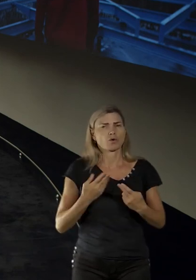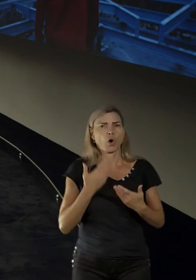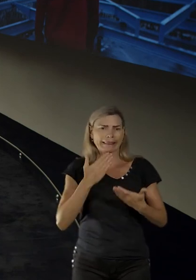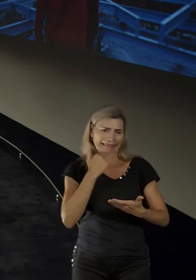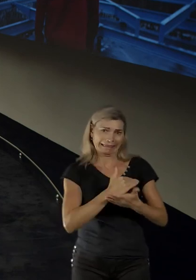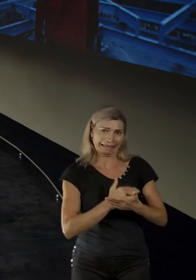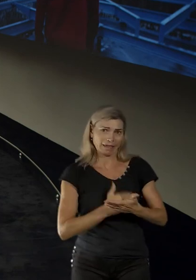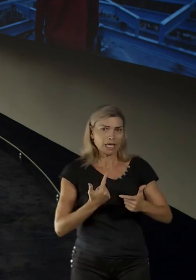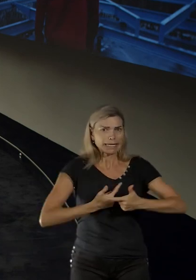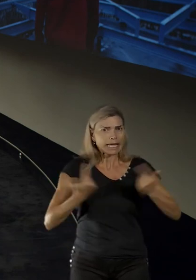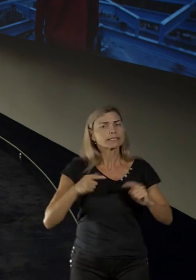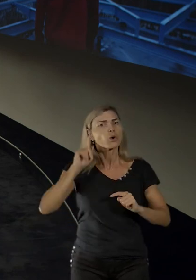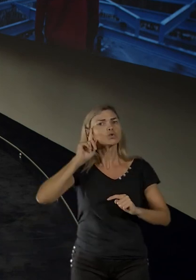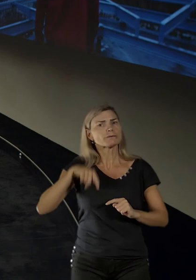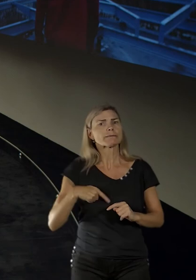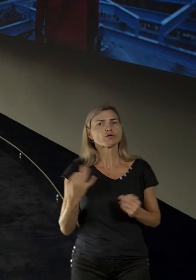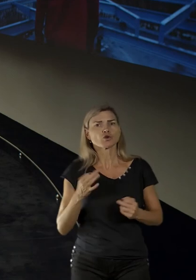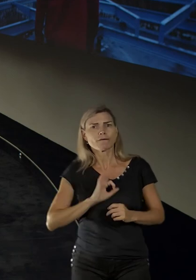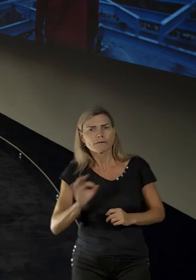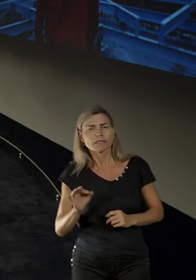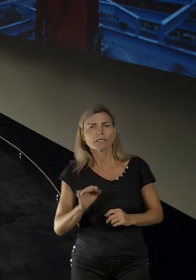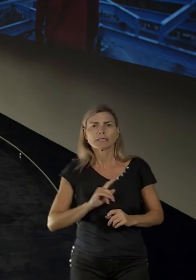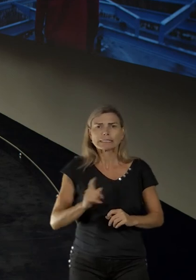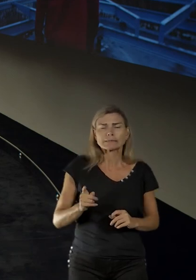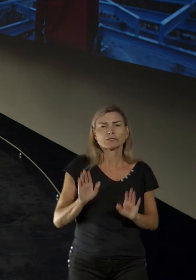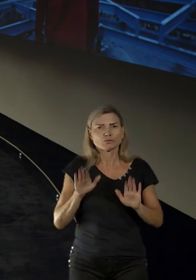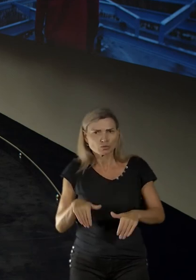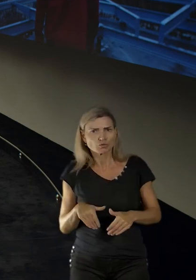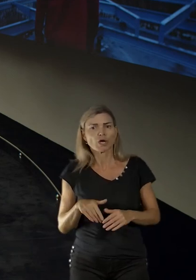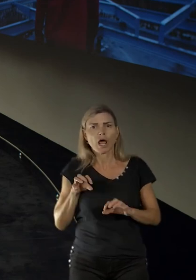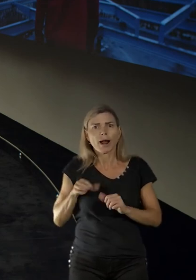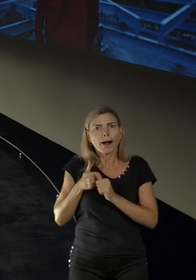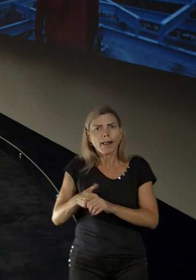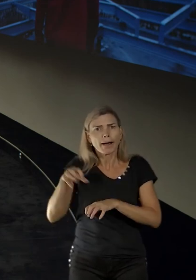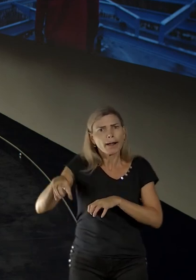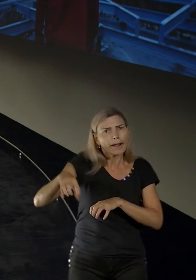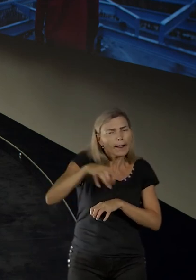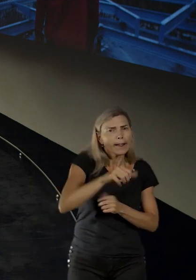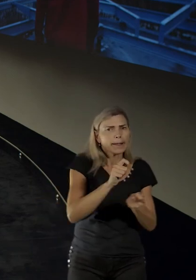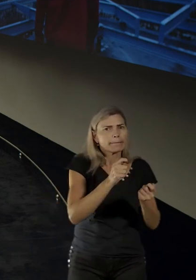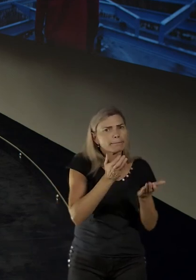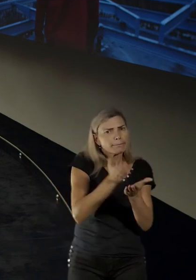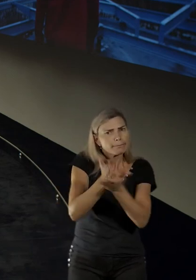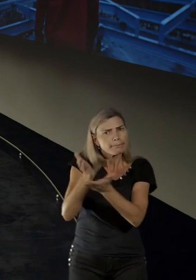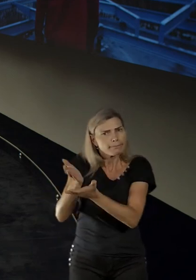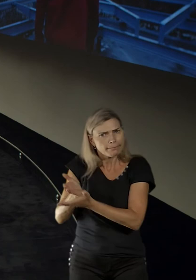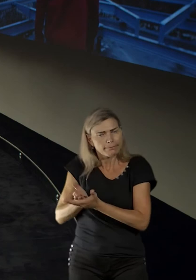A tak, jak ukazoval Jiří, významná část těch lokalit je vlastně chráněná tím charakterem